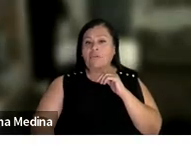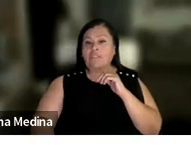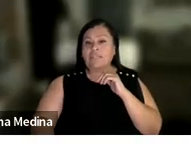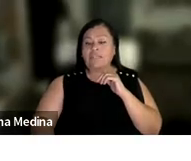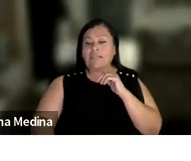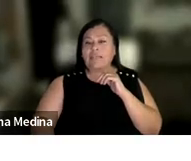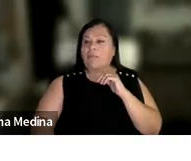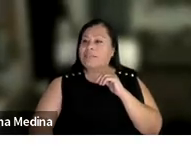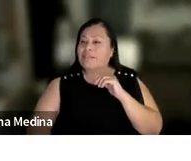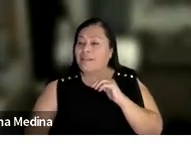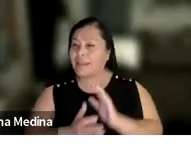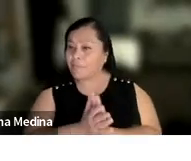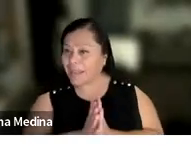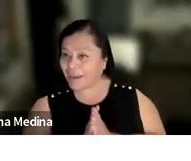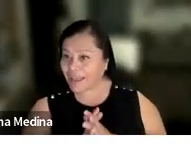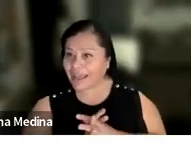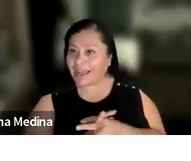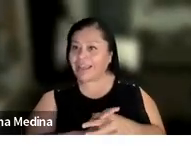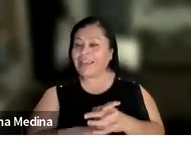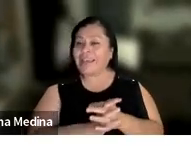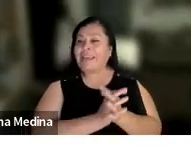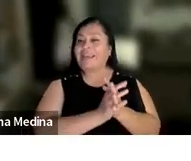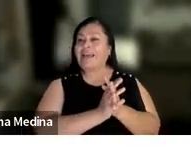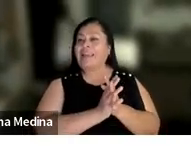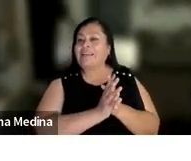Vamos a ver. Ok. Entonces le voy a ceder la palabra a Ale.